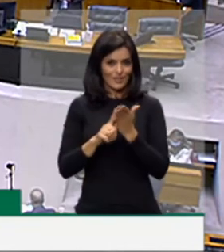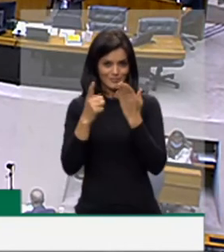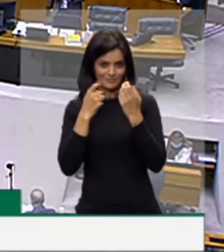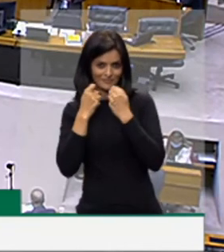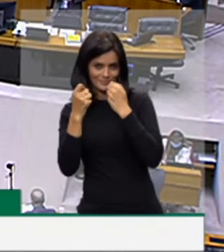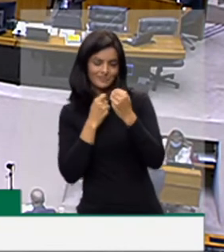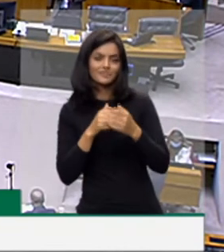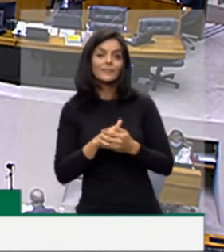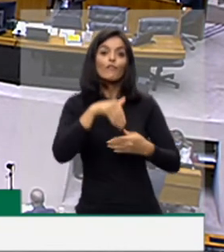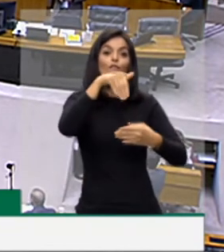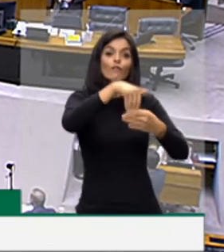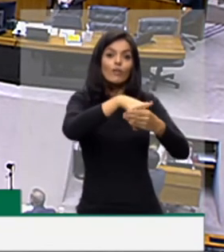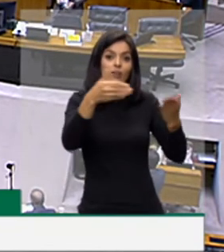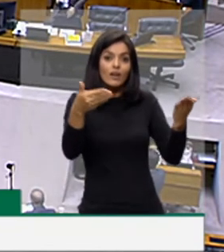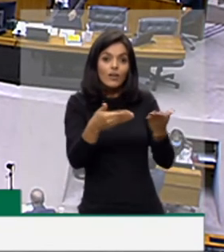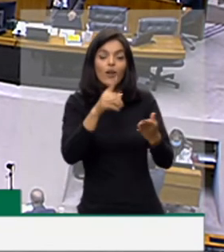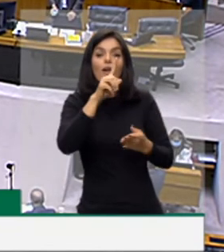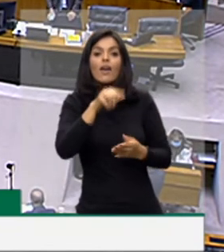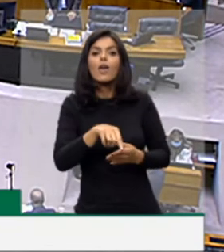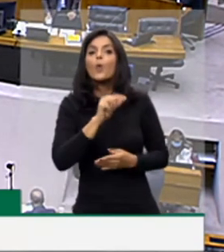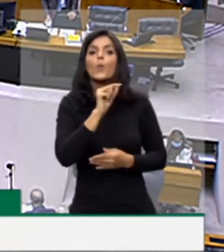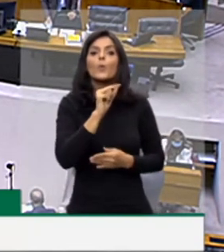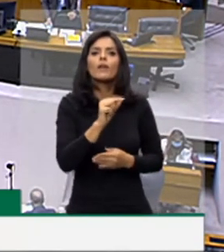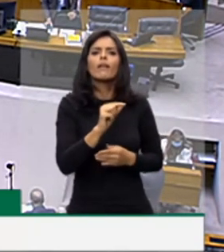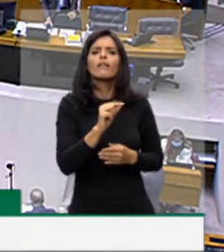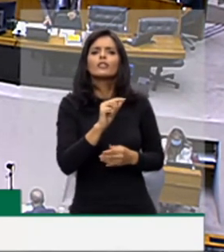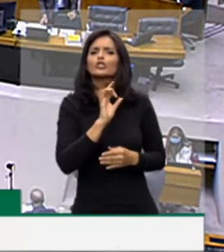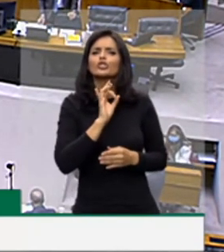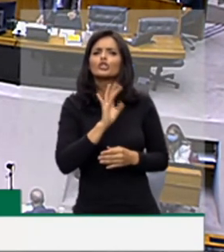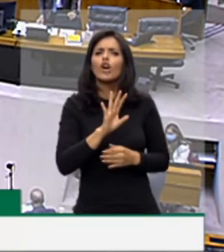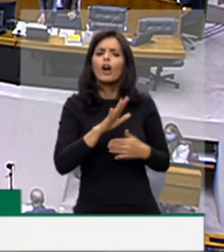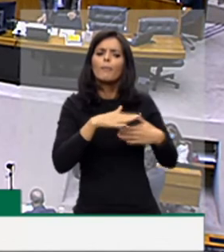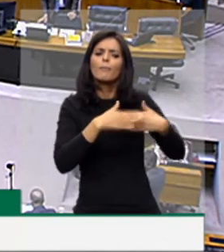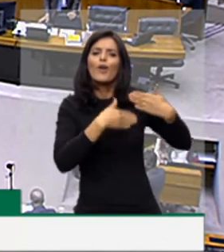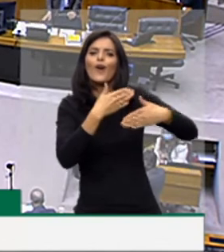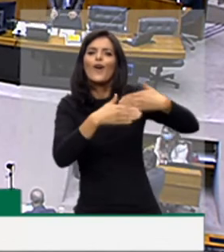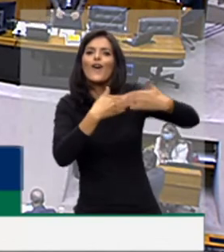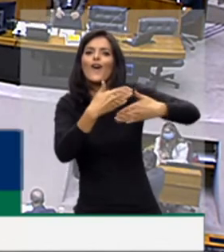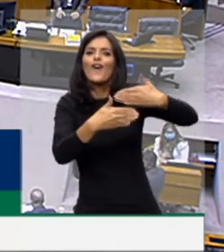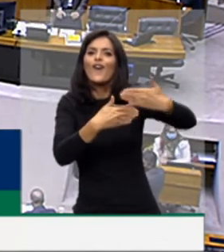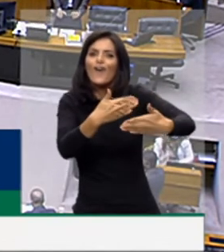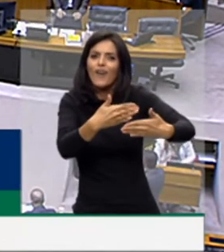QUE DER 257 EU VOU ENCERRAR A VOTAÇÃO. -- [REPÓRTER]: ESSA VOTAÇÃO AGORA QUE OS DEPUTADOS ESTÃO FAZENDO É